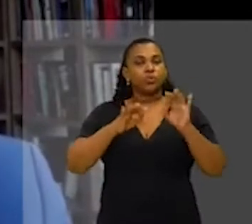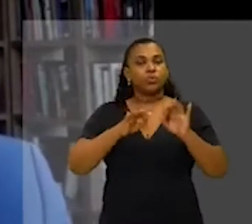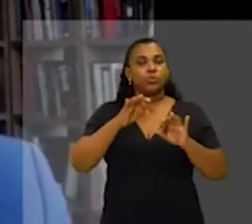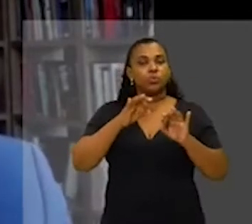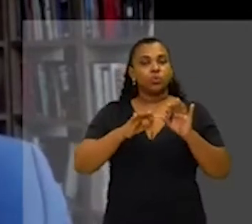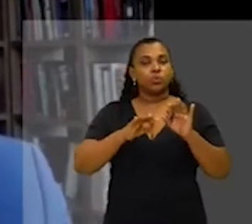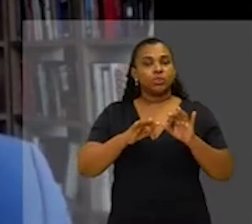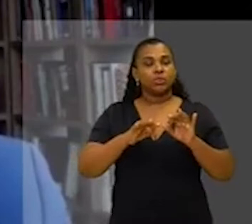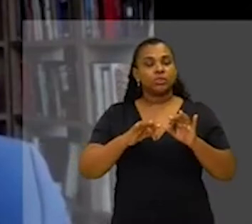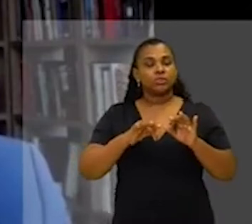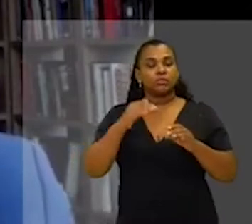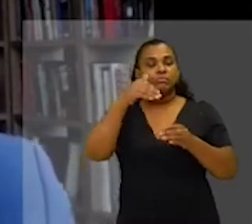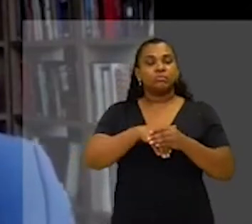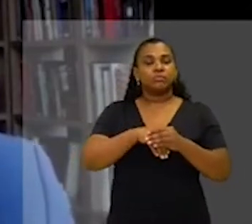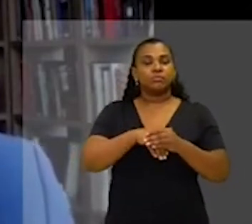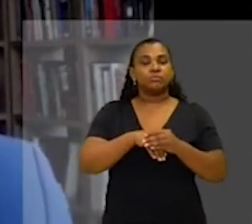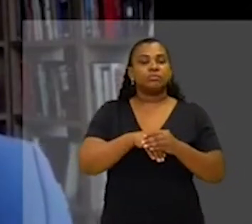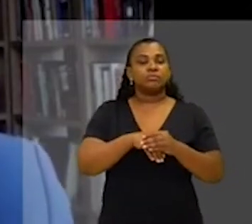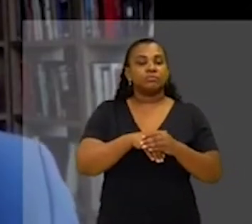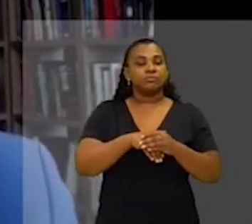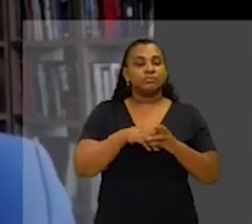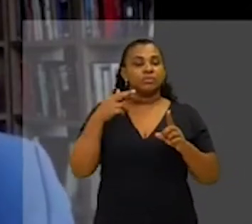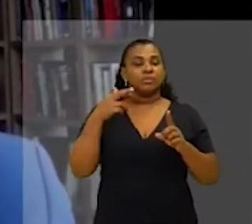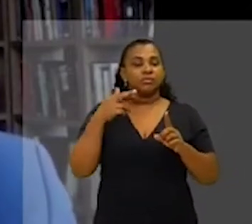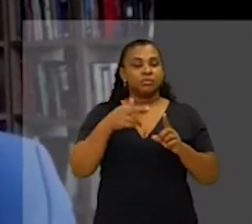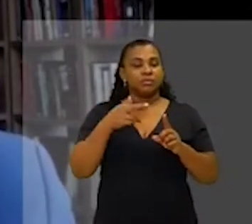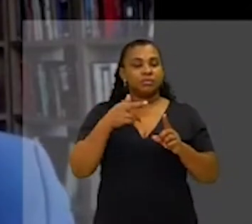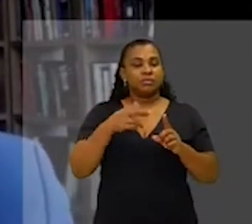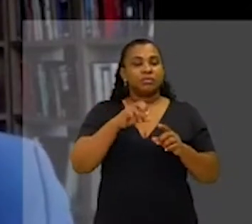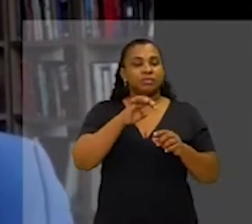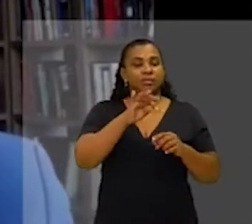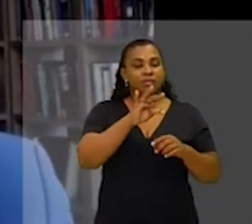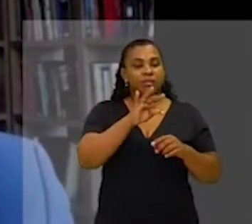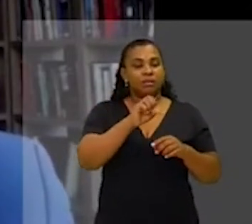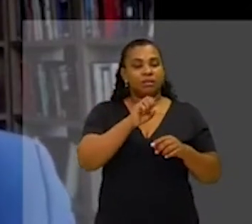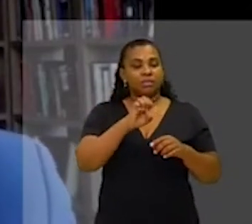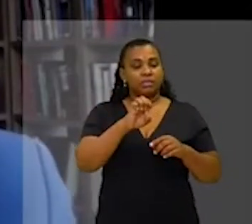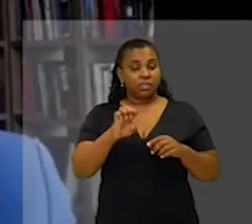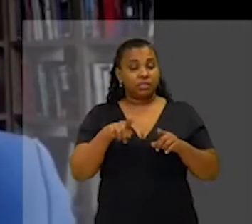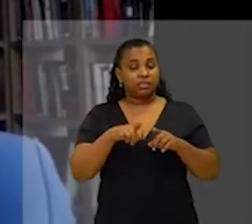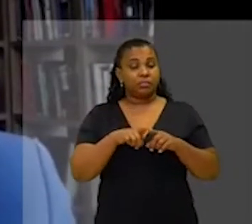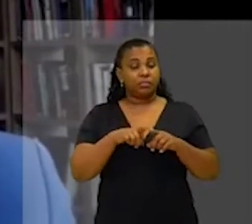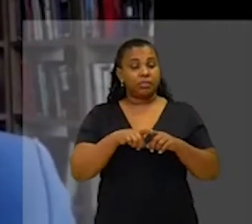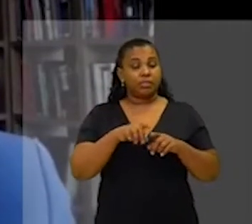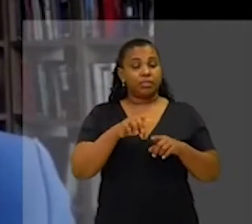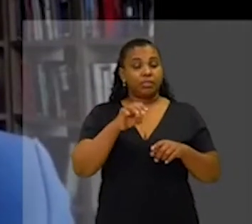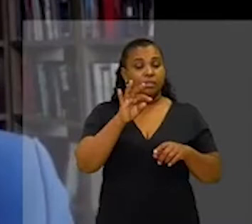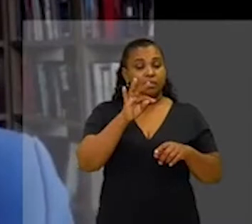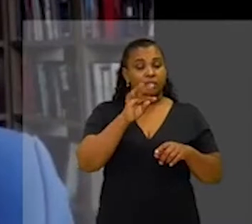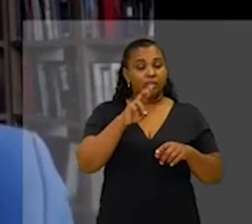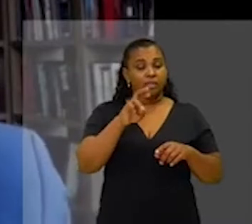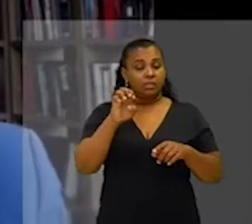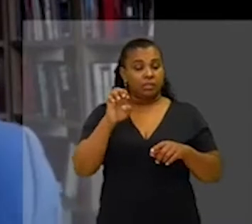mais exatamente ao Tribunal Superior Eleitoral e as regionais é fundamental a compreensão de qual